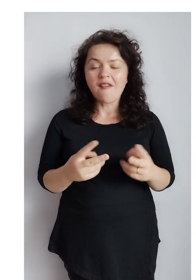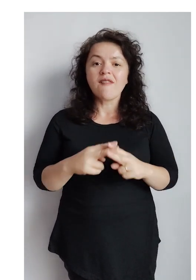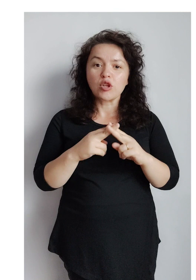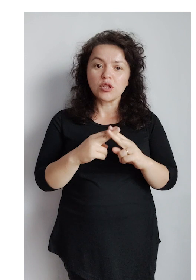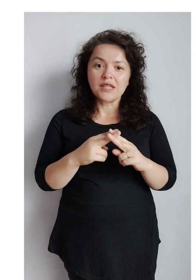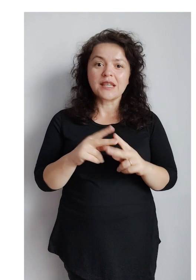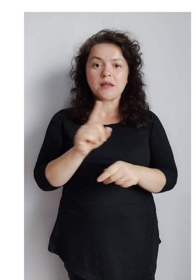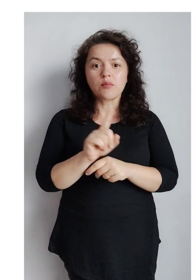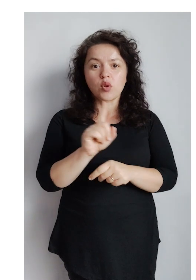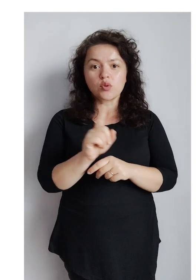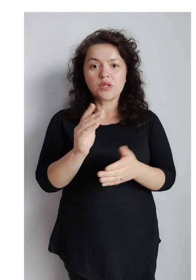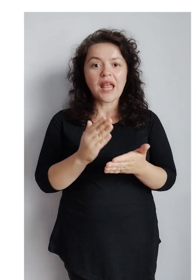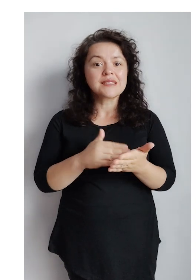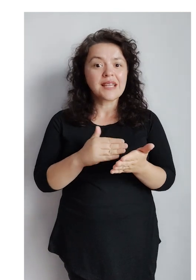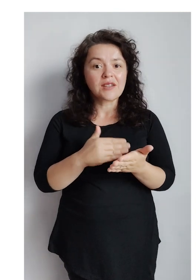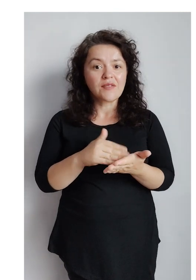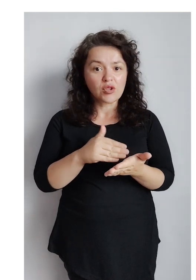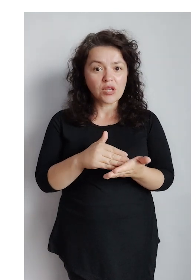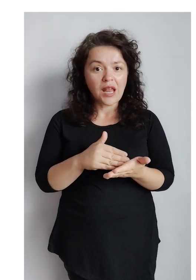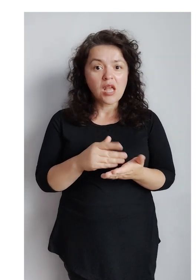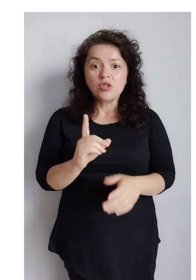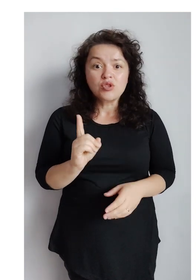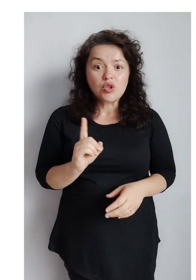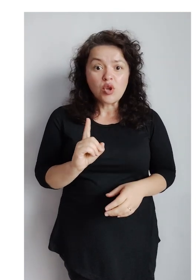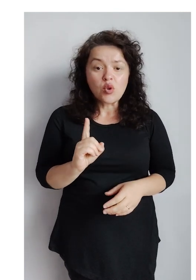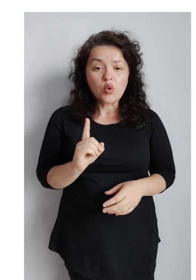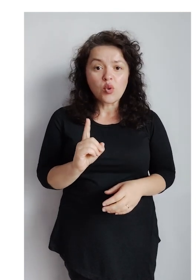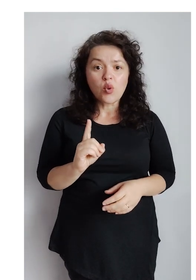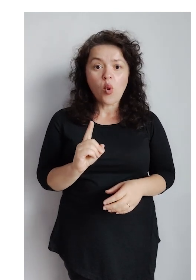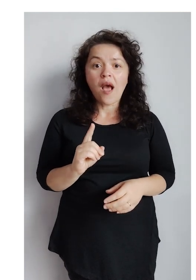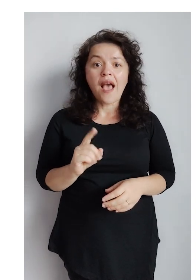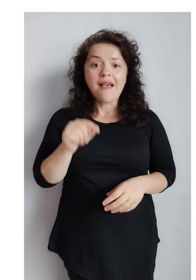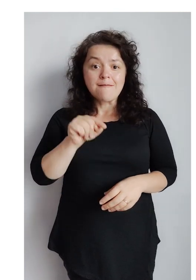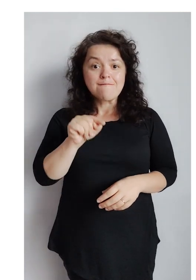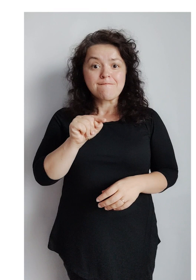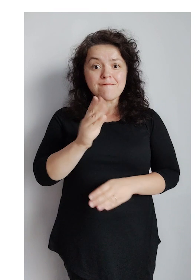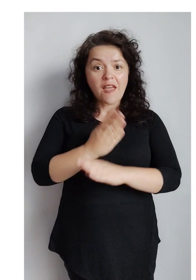Facilitățile, produsele și serviciile și nu deficiența în sine